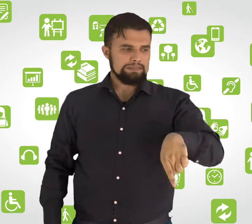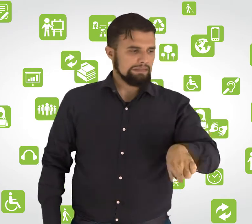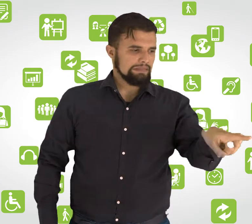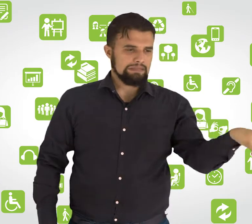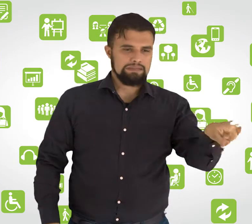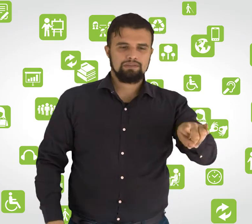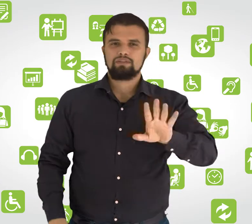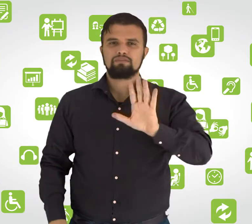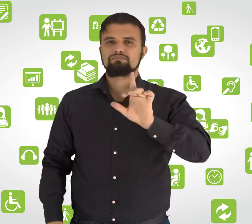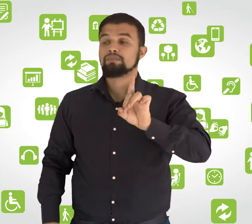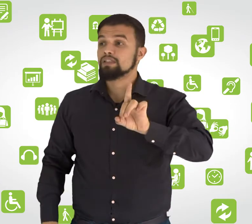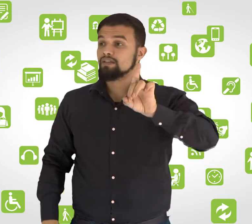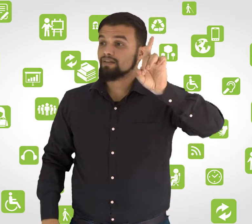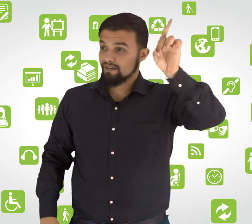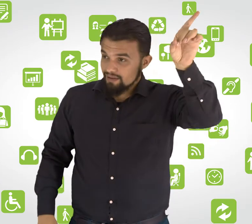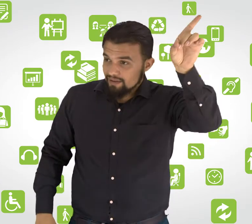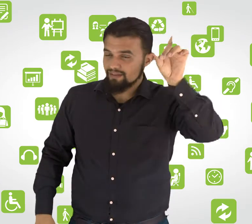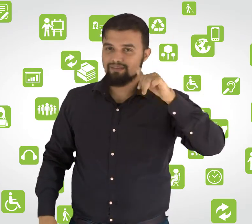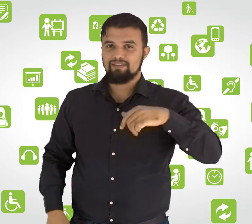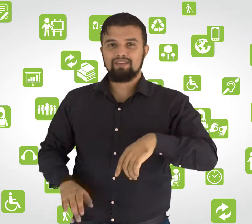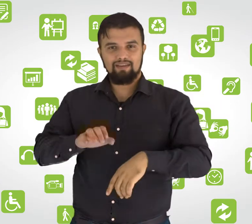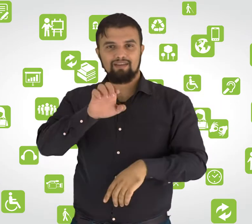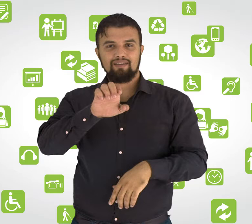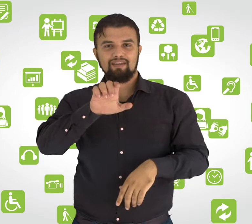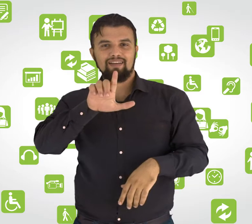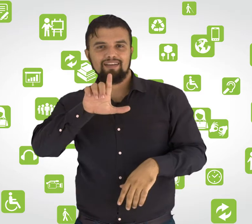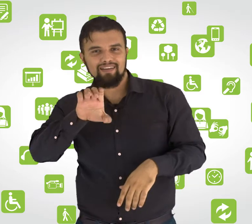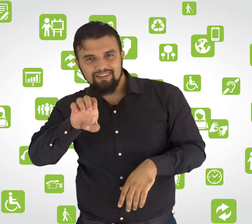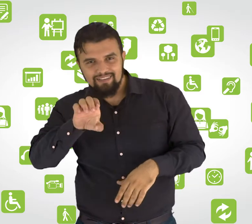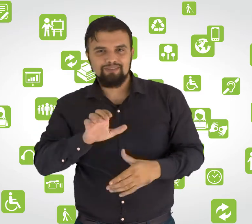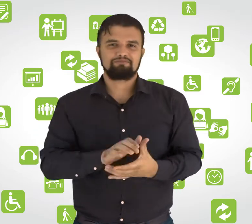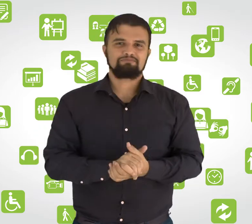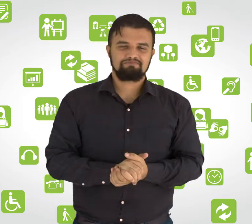Não aponte para outra direção, represente desta maneira: é o "ele/ela"